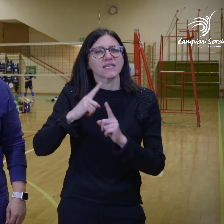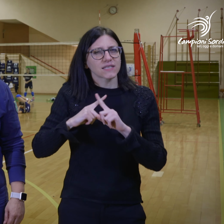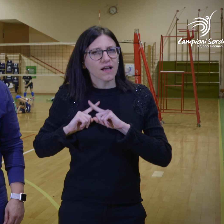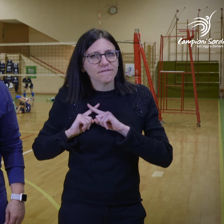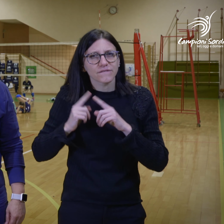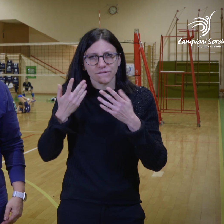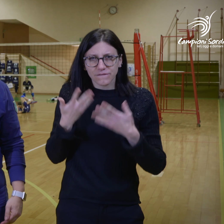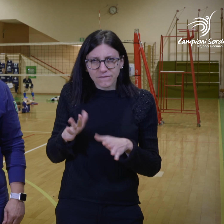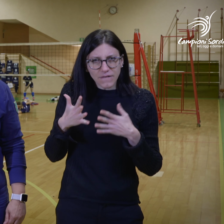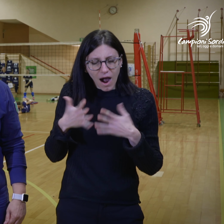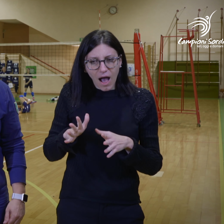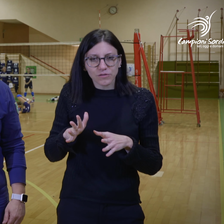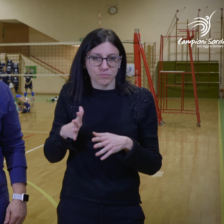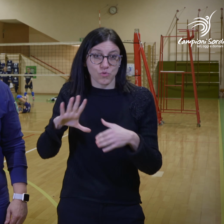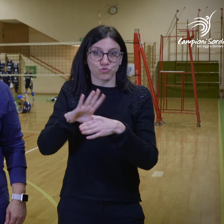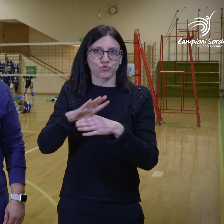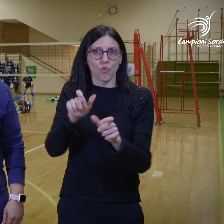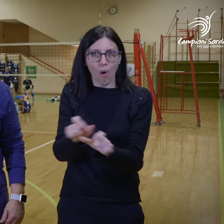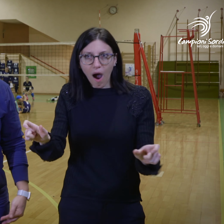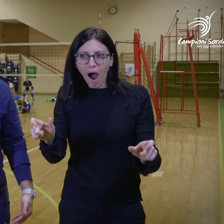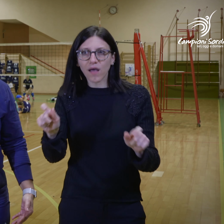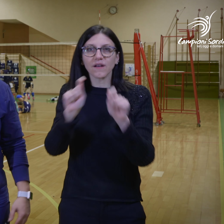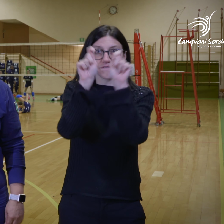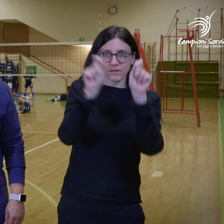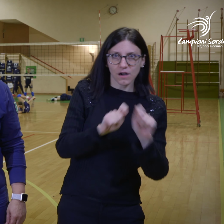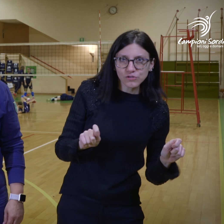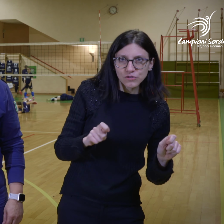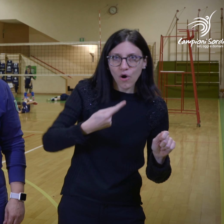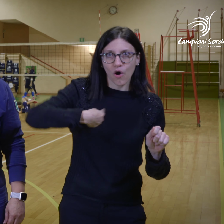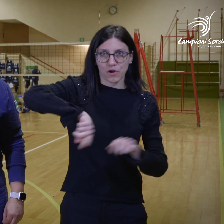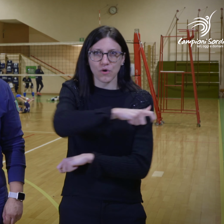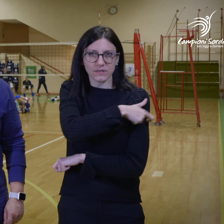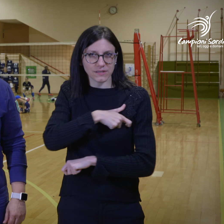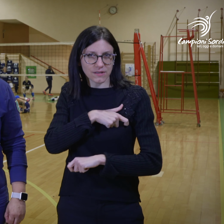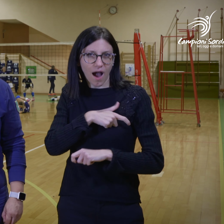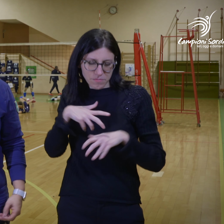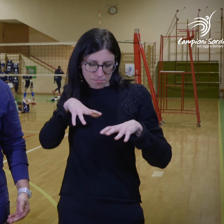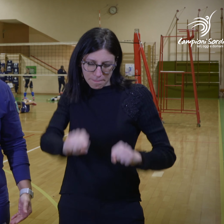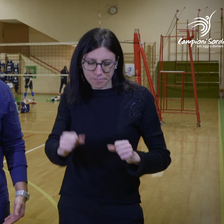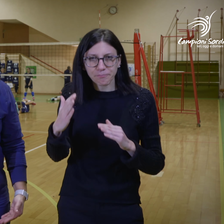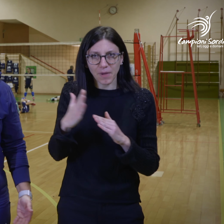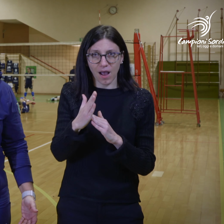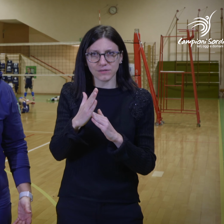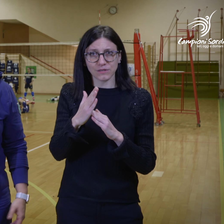delle ragazze, della Federazione e di noi dello staff. Non dobbiamo accontentarci di